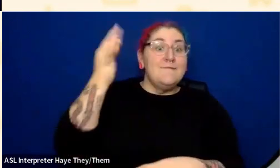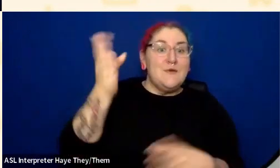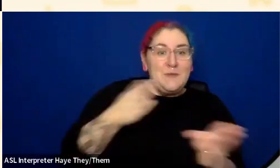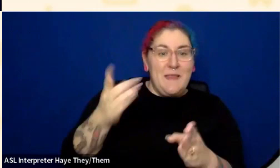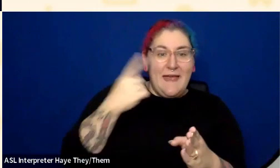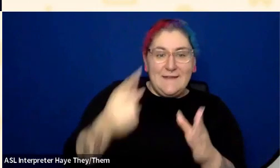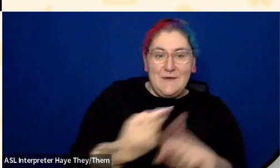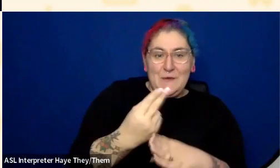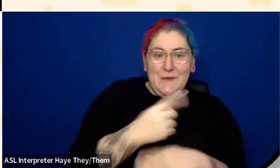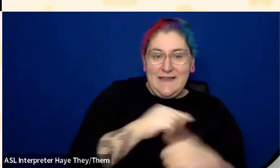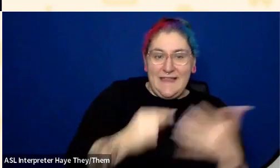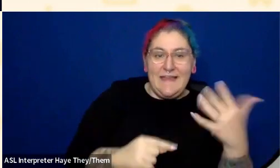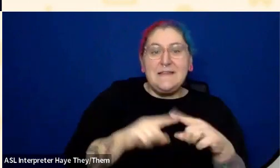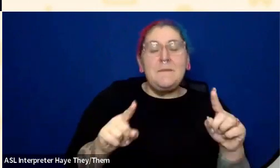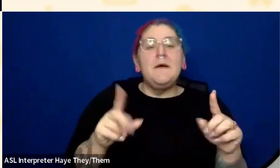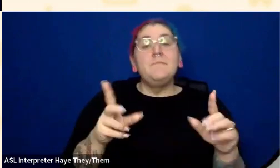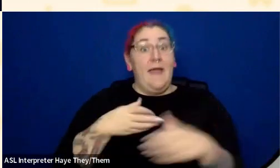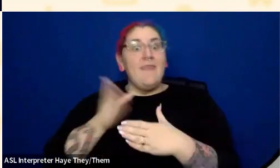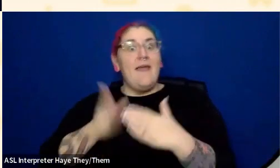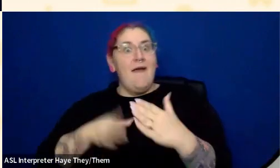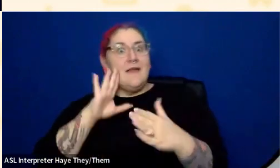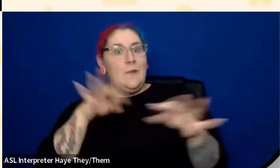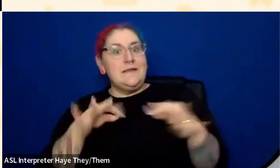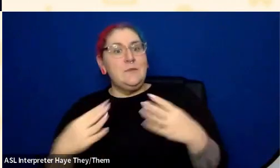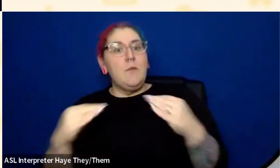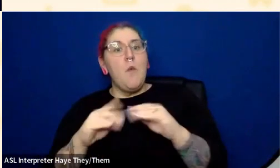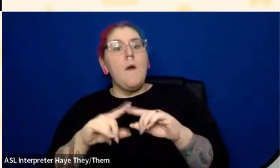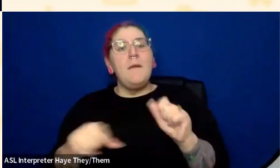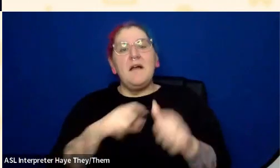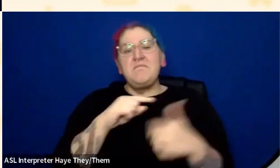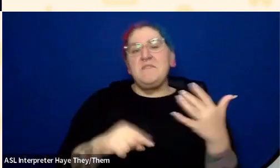Pero básicamente, esto es para darles una idea de qué hacer,